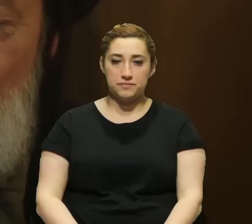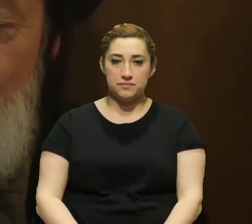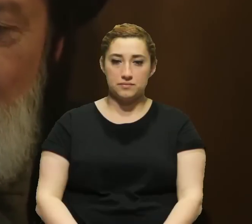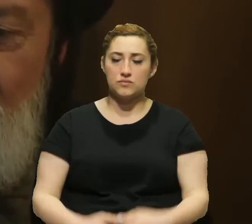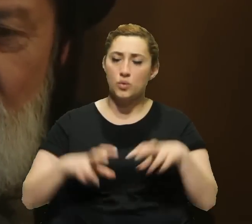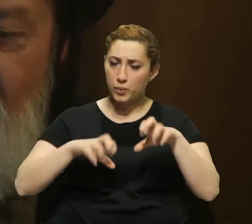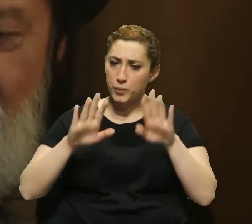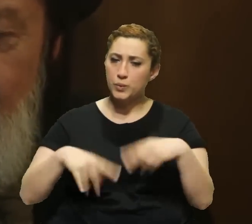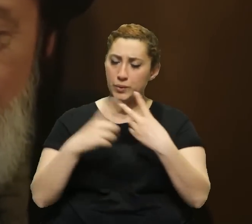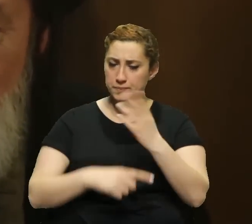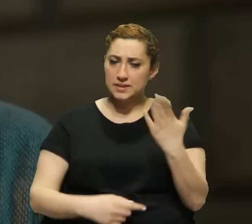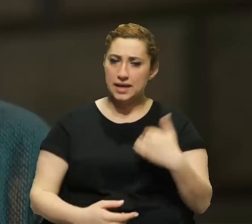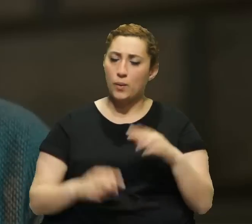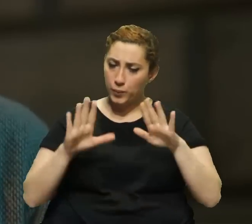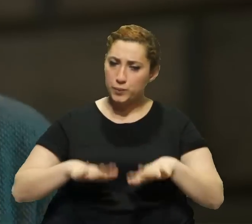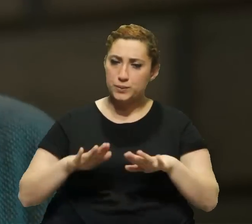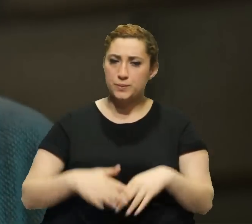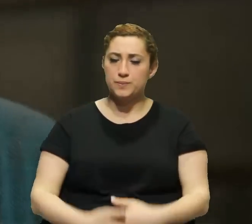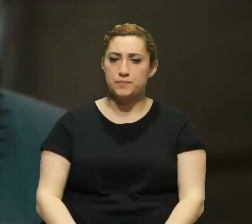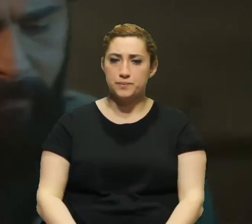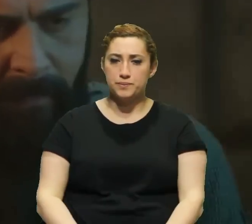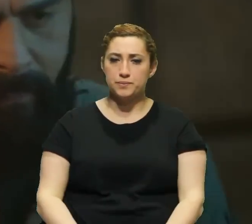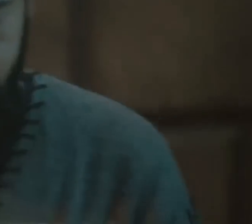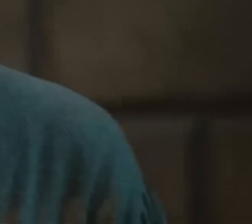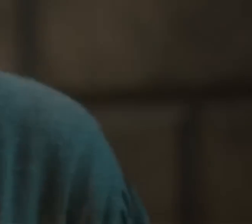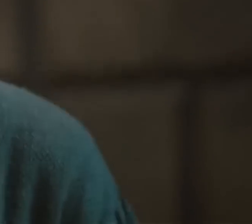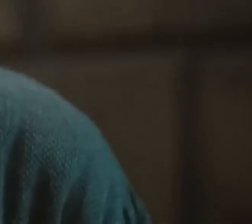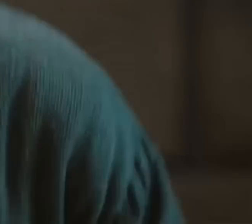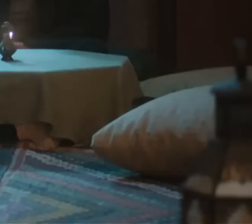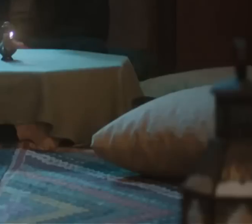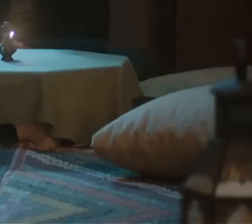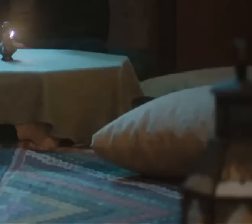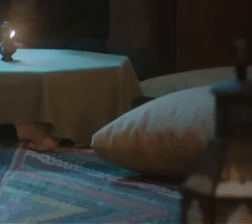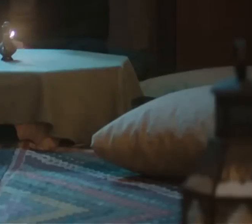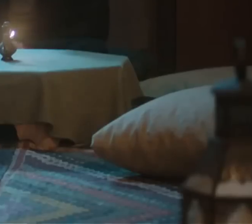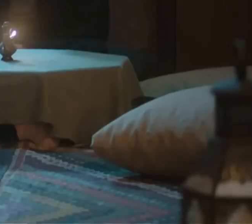Otur Yunus'um gel otur. (Sessizlik)